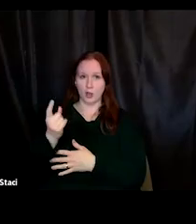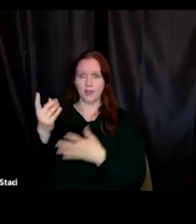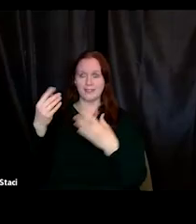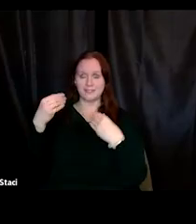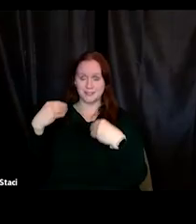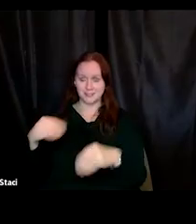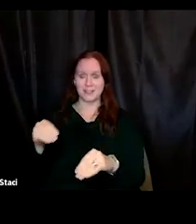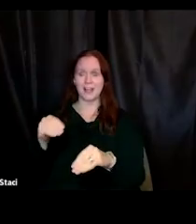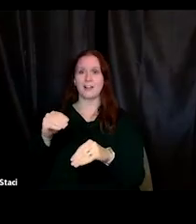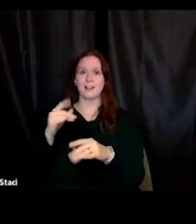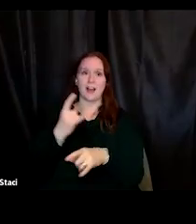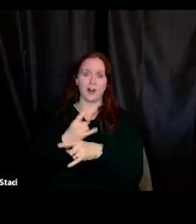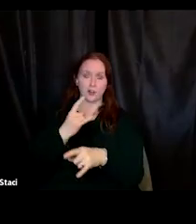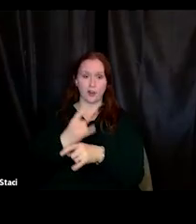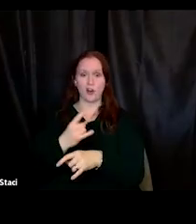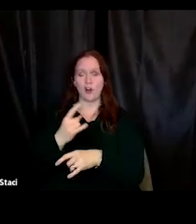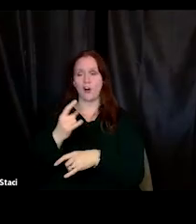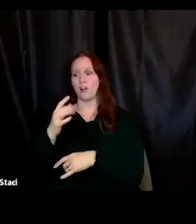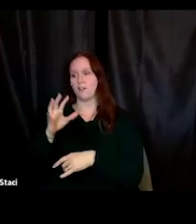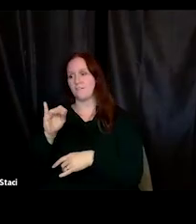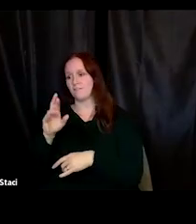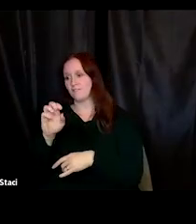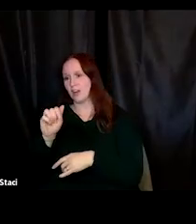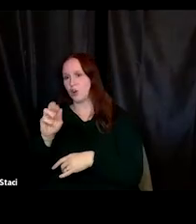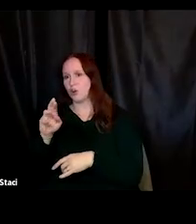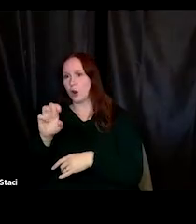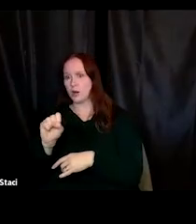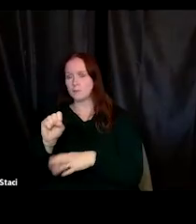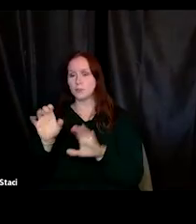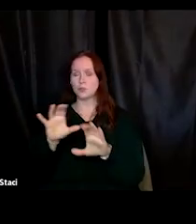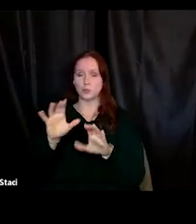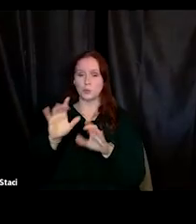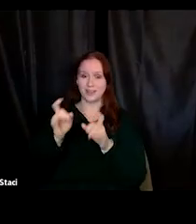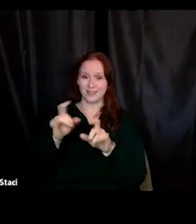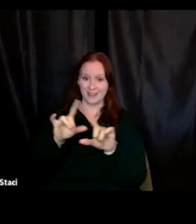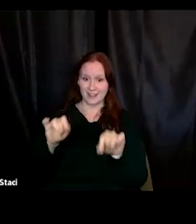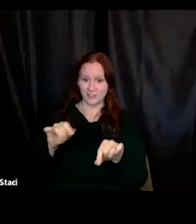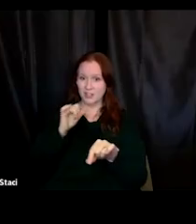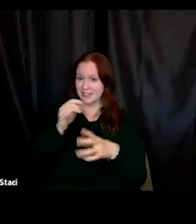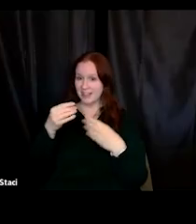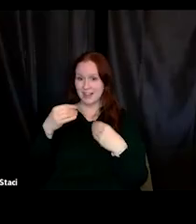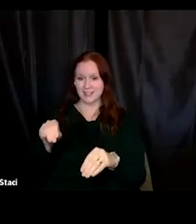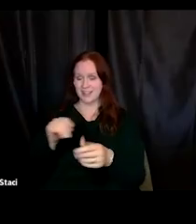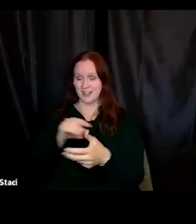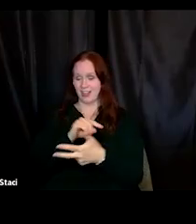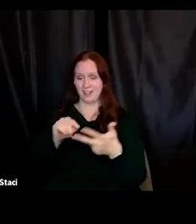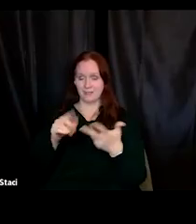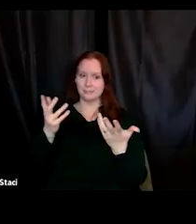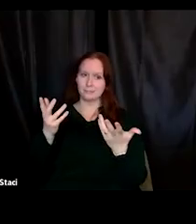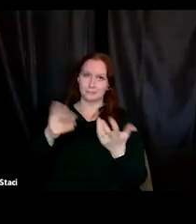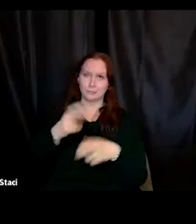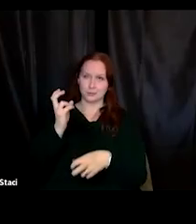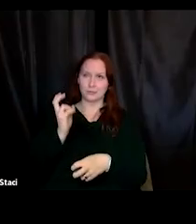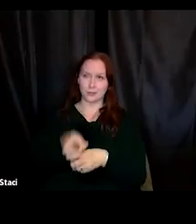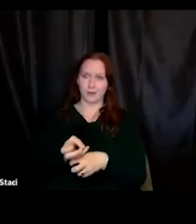que acepten ese formulario y obtener su número de ID de representante? [Jarita] Ok, la mejor sugerencia que puedo dar